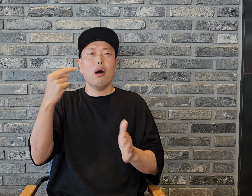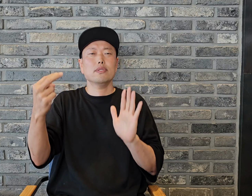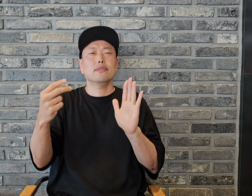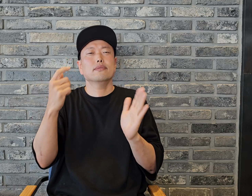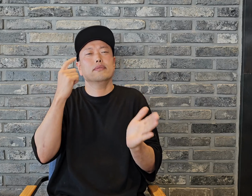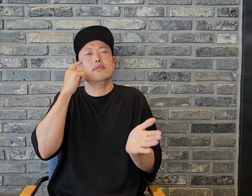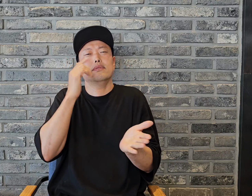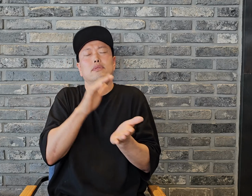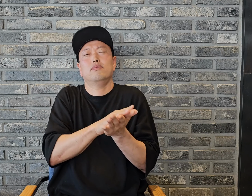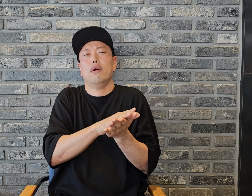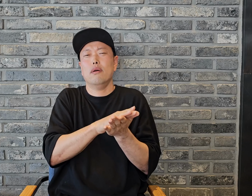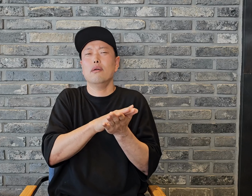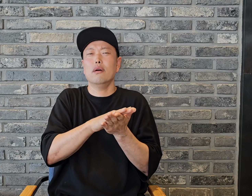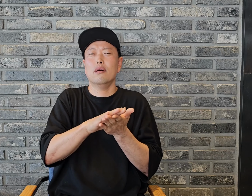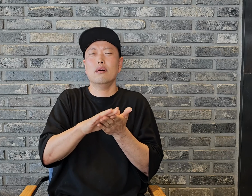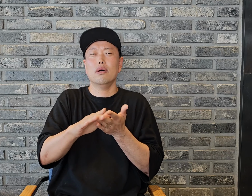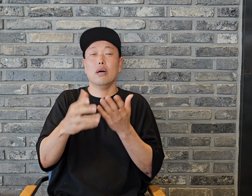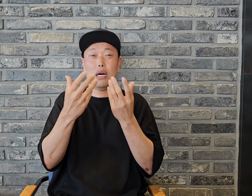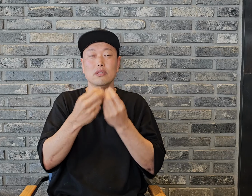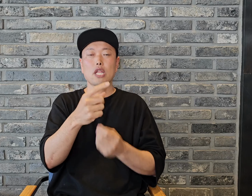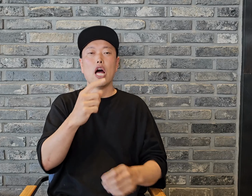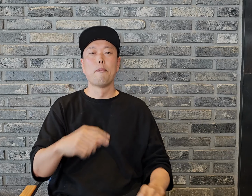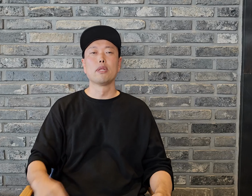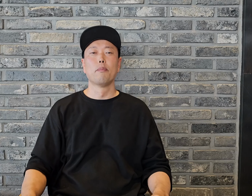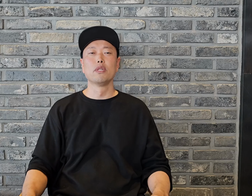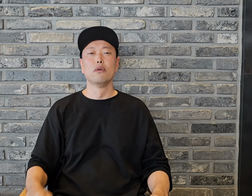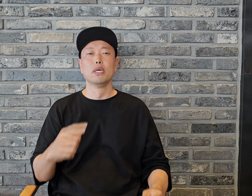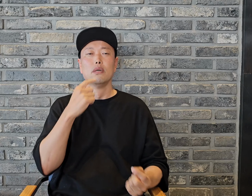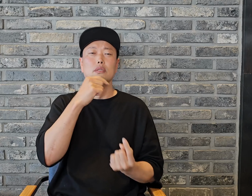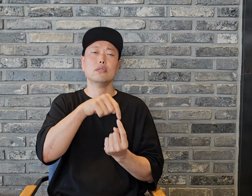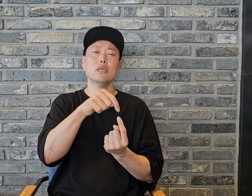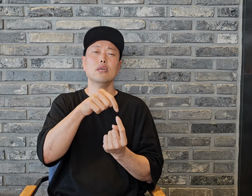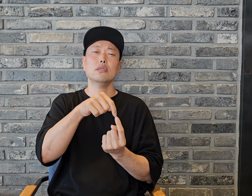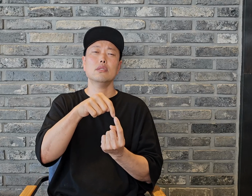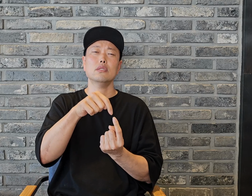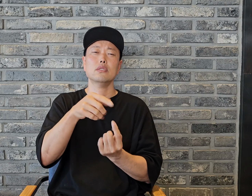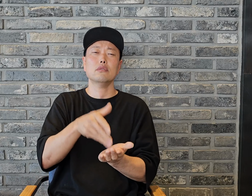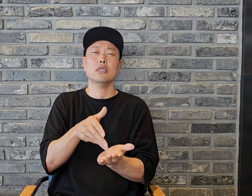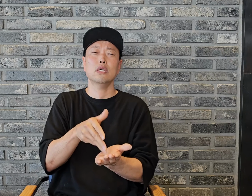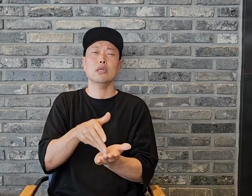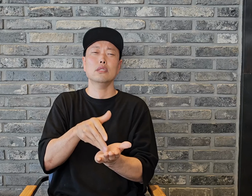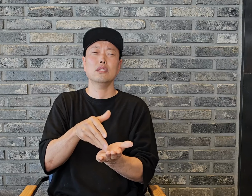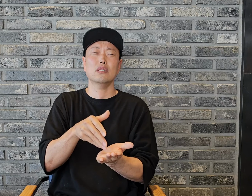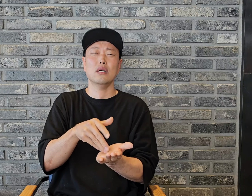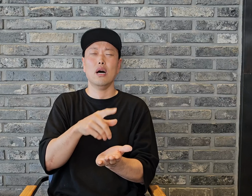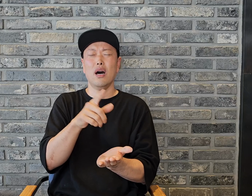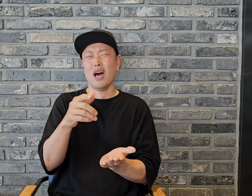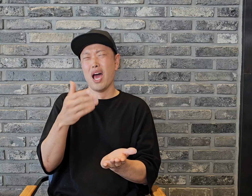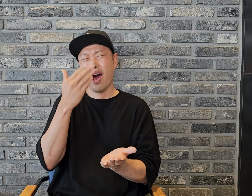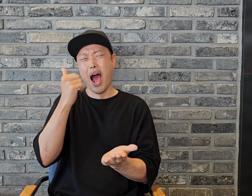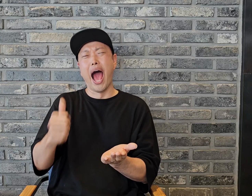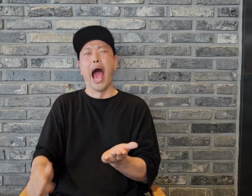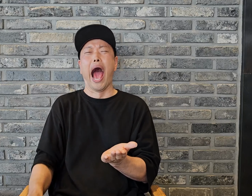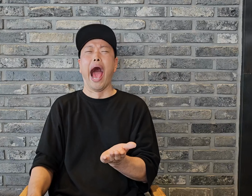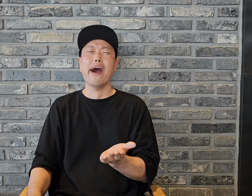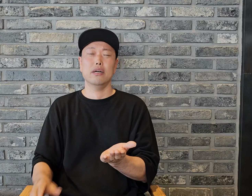は非常に爽快であると感じられるでしょう。 例えば KS : 韓国語で ニュースについて話しているように話したら、つまらないですよ。